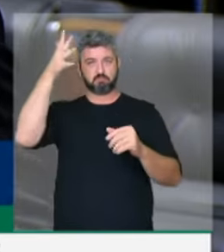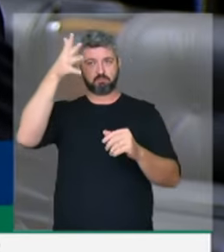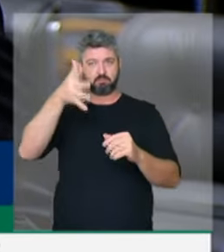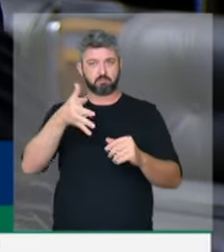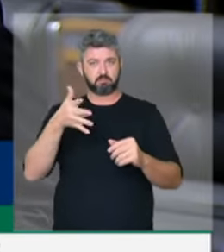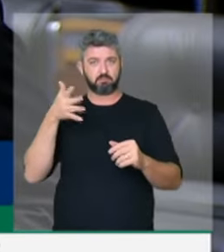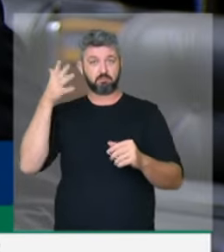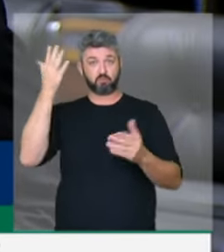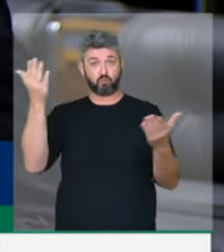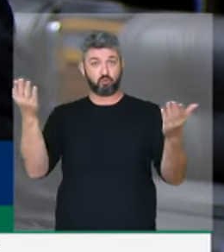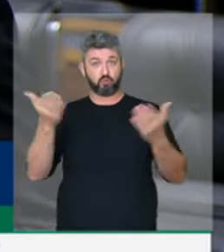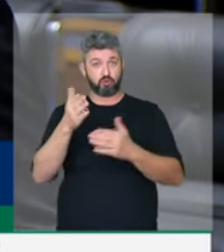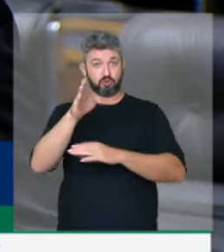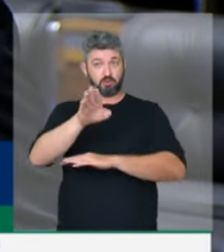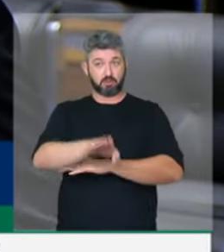HOJE... MANIFESTAR O NOSSO...